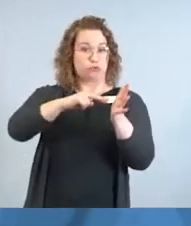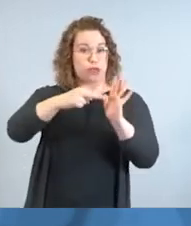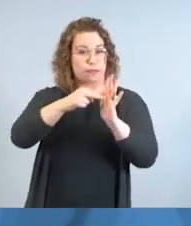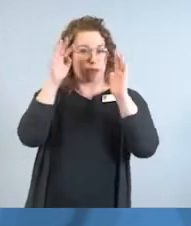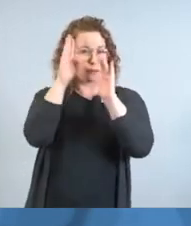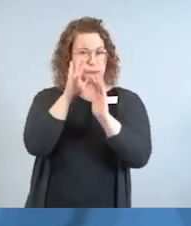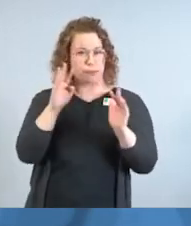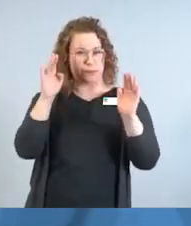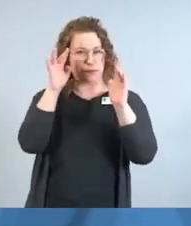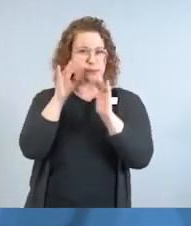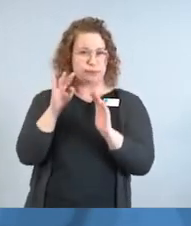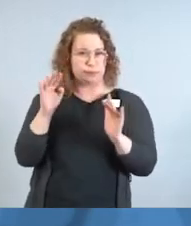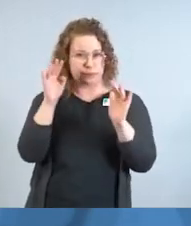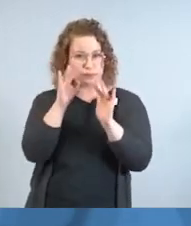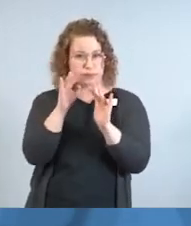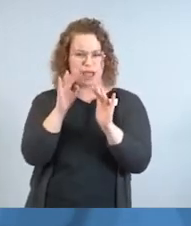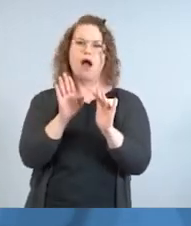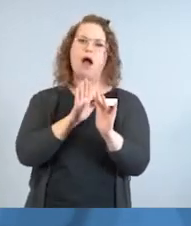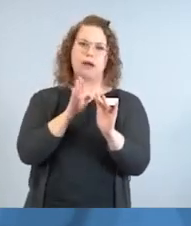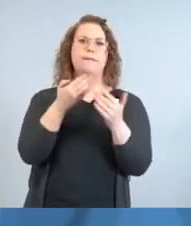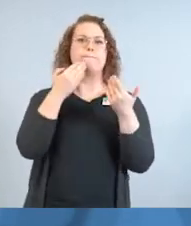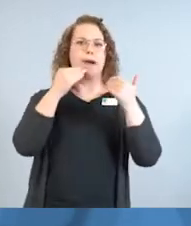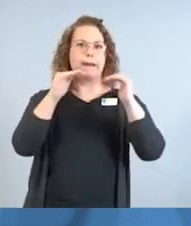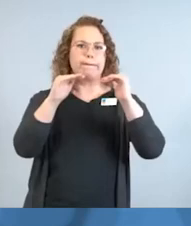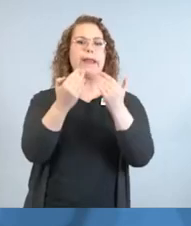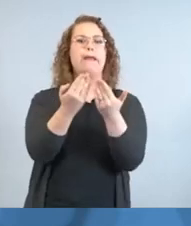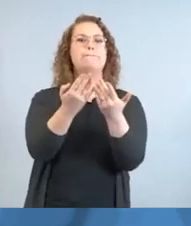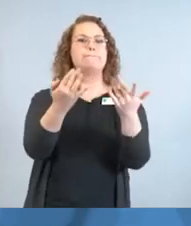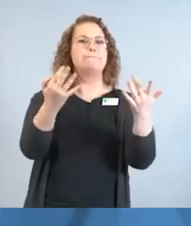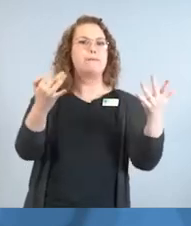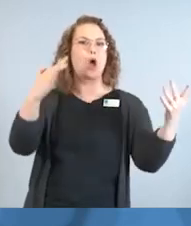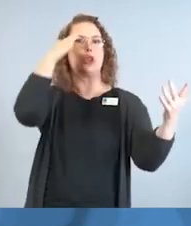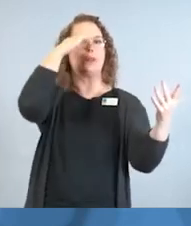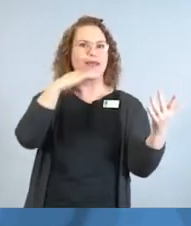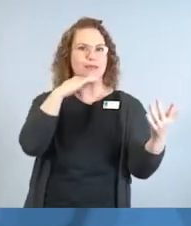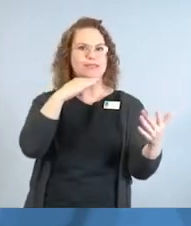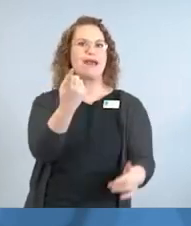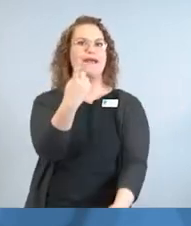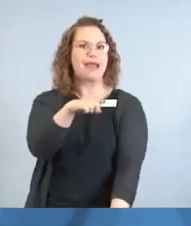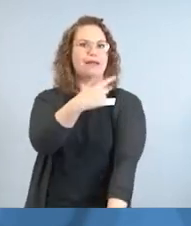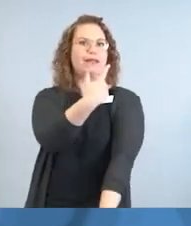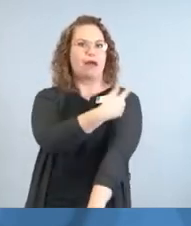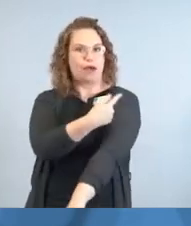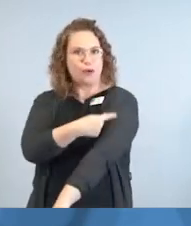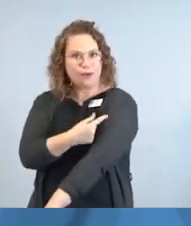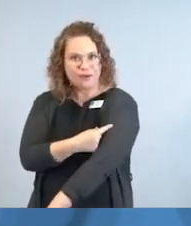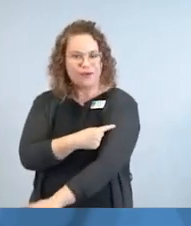saada mahdollisimman monta ihmistä rokotettua yhdellä annoksella kuin kahdella annoksella.